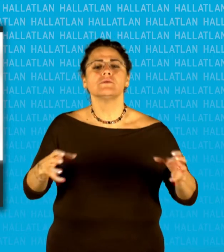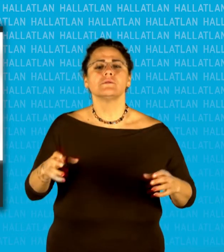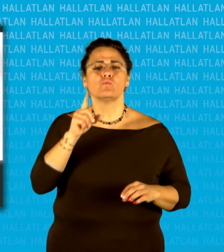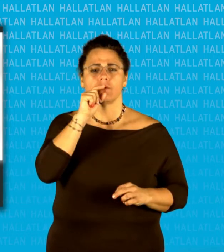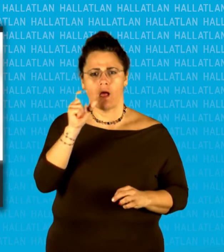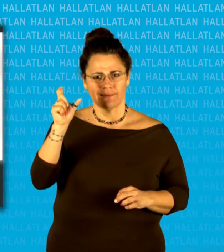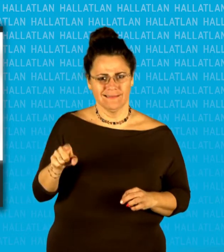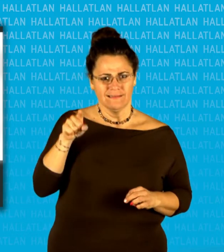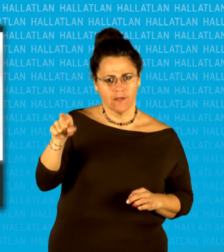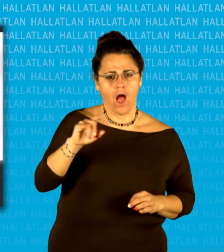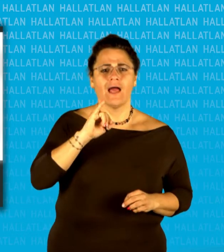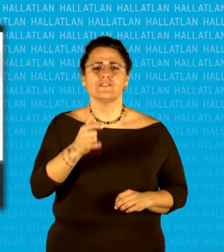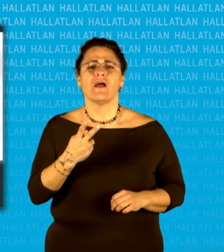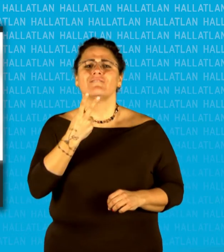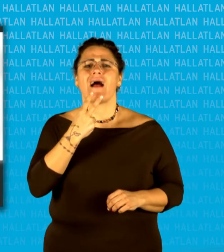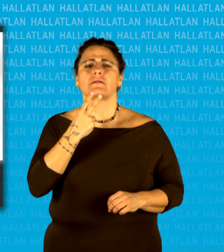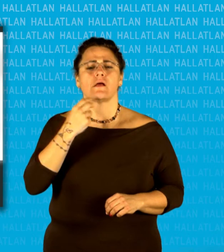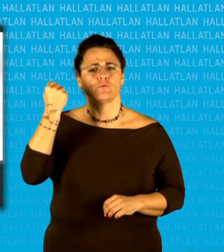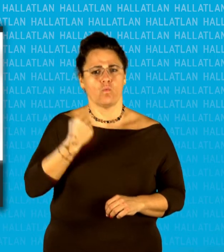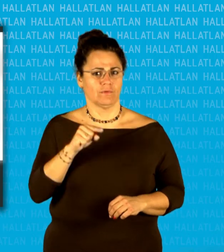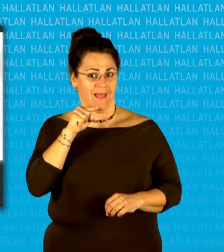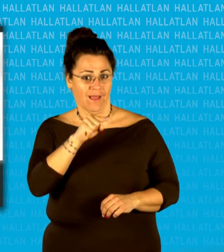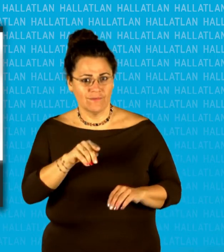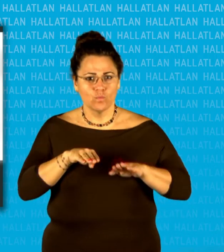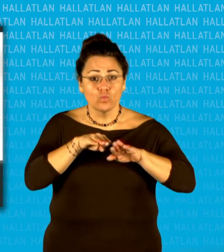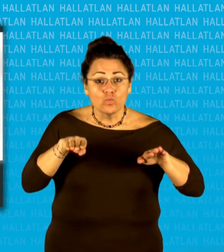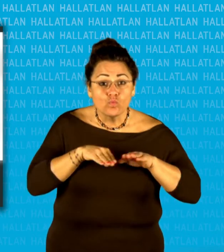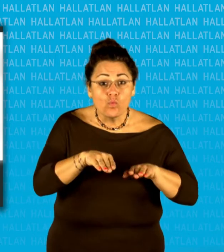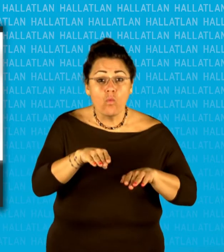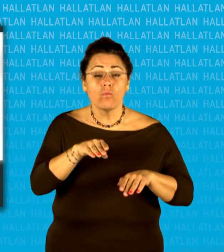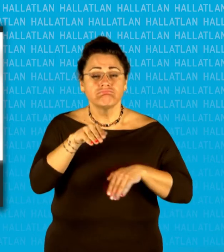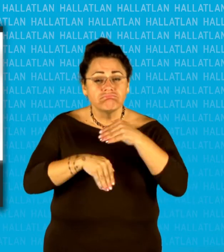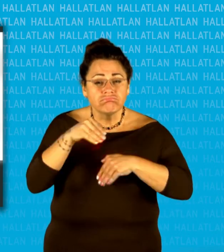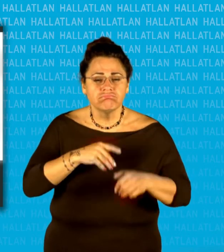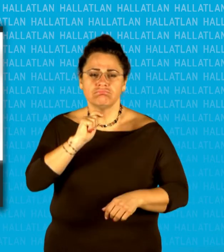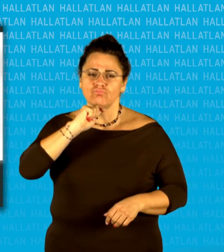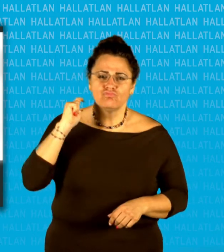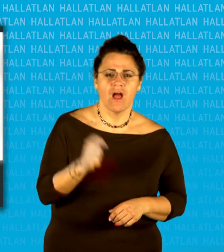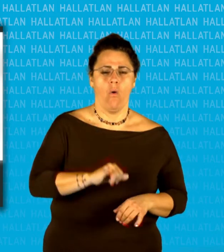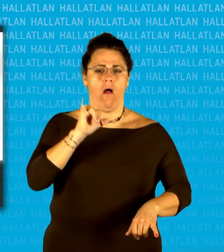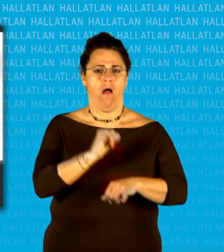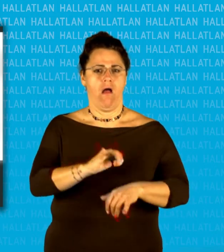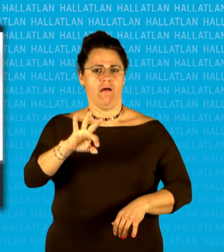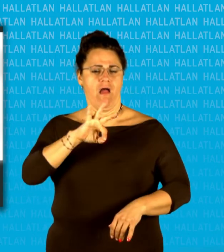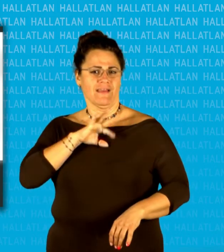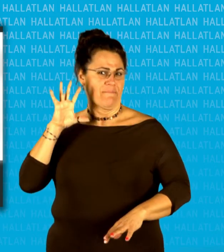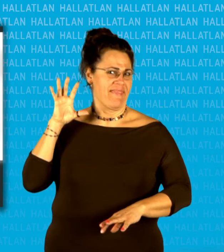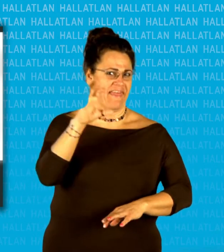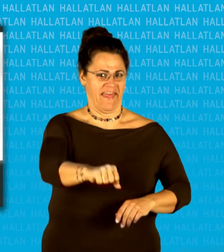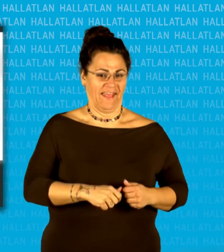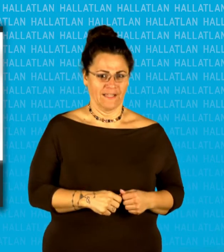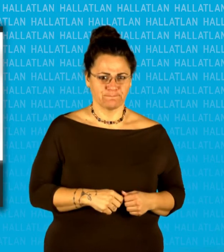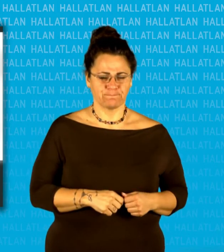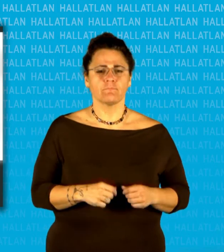Hosszú Katinka és Verrasztó Dávid is szerzett egy aranyérmet.